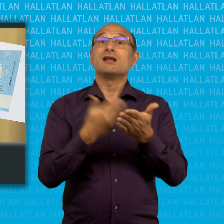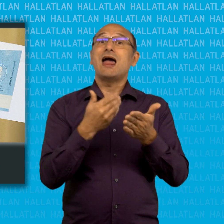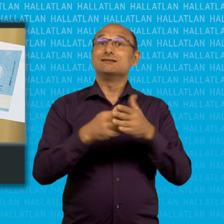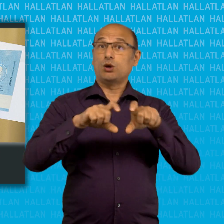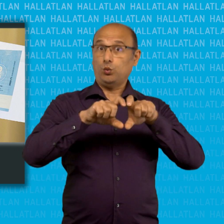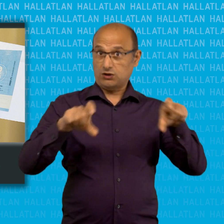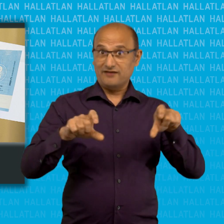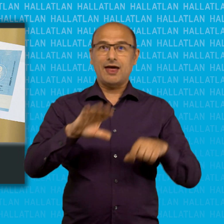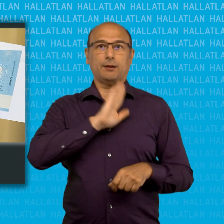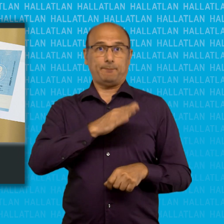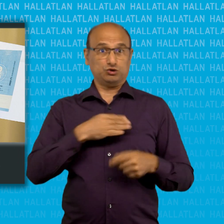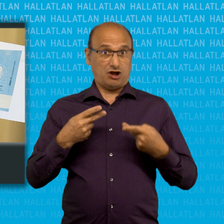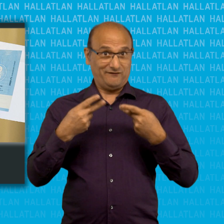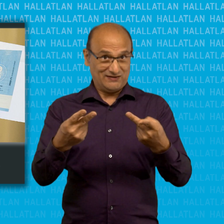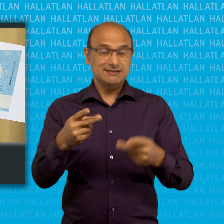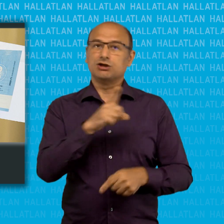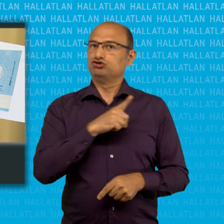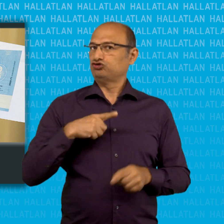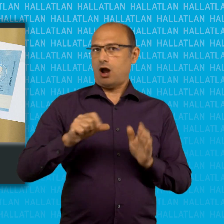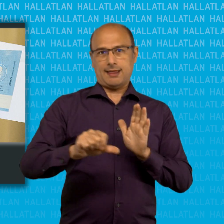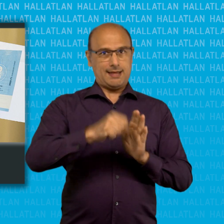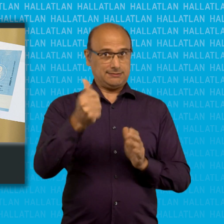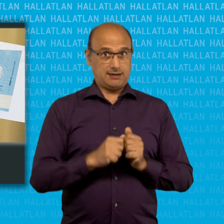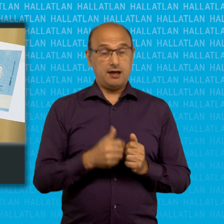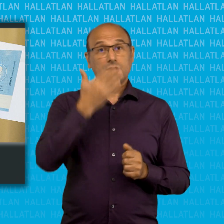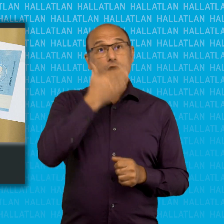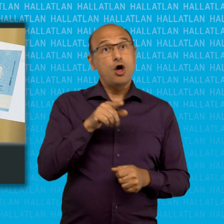A Magyar Posta egyszer kézbesíti az utalványt,